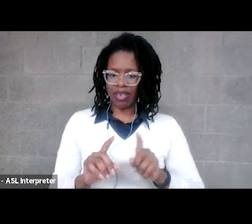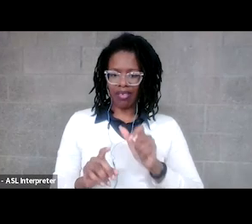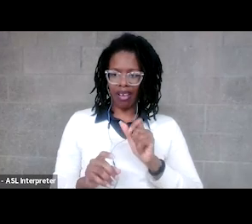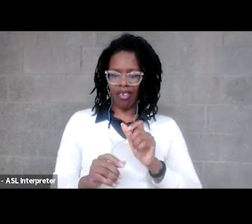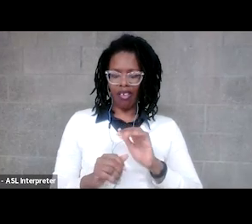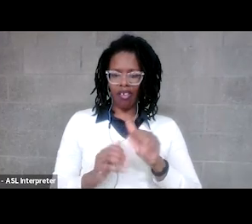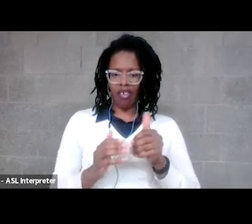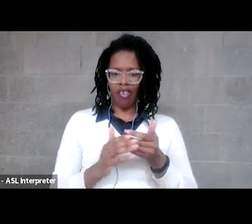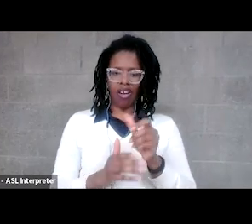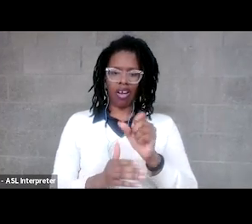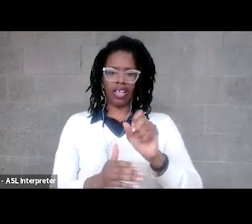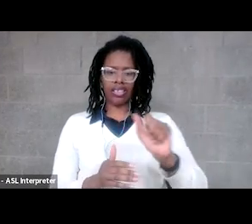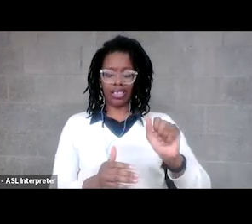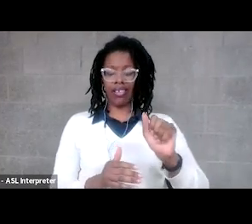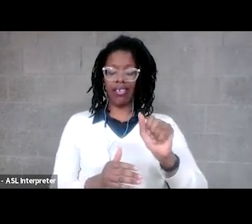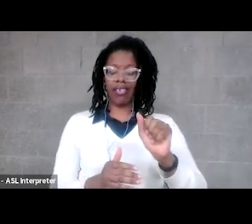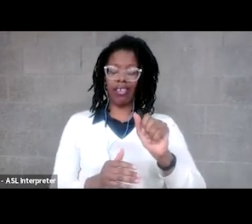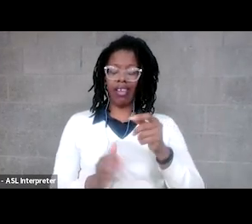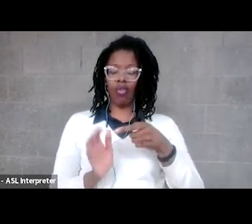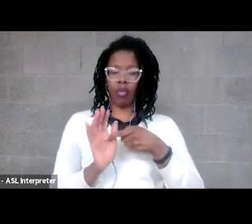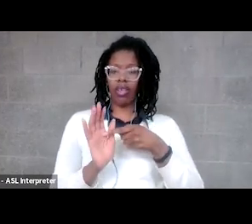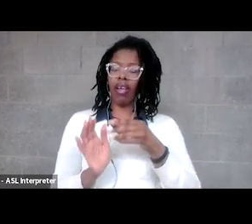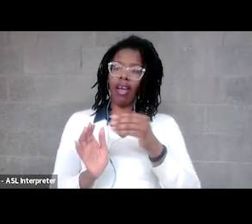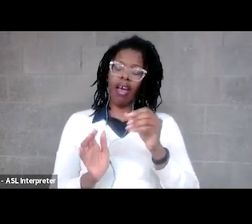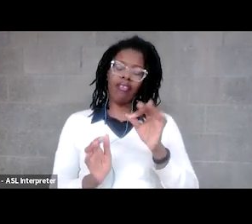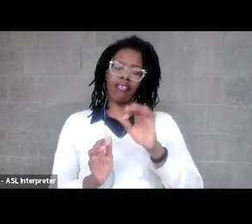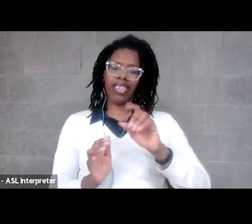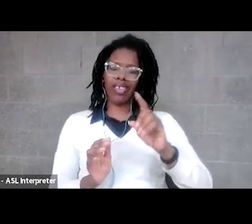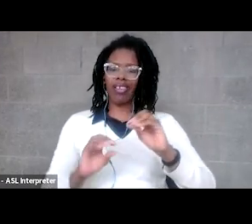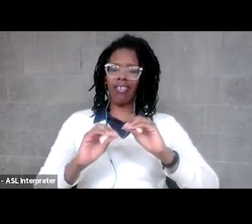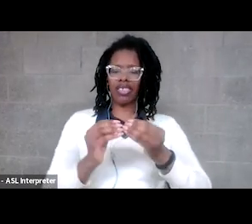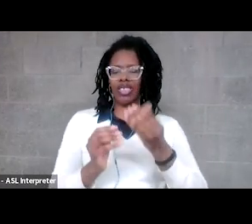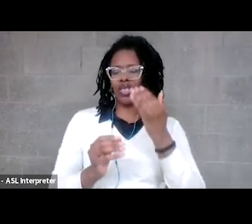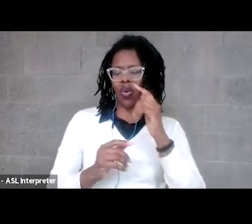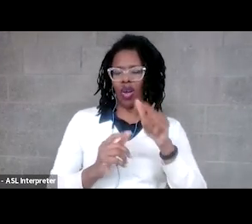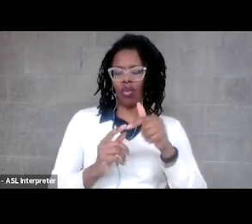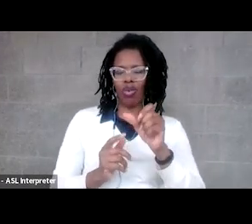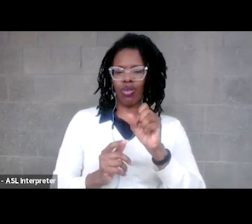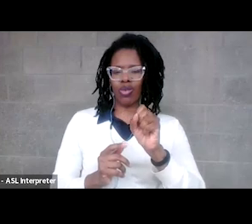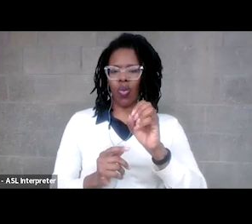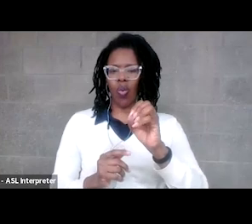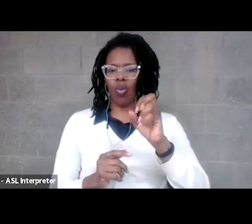o las oficinas de campo estarán familiarizados con SOAR. Y eso está bien, porque el modelo SOAR realmente se utiliza